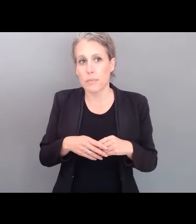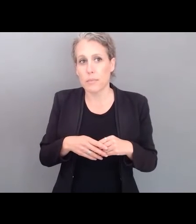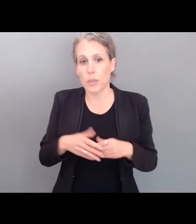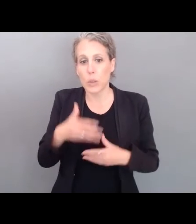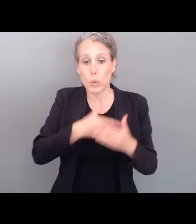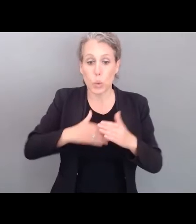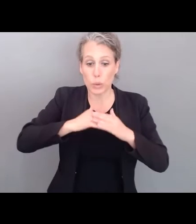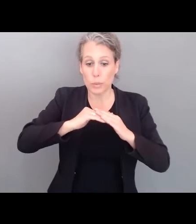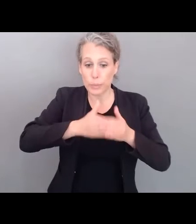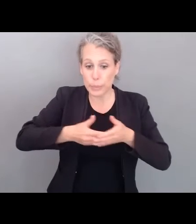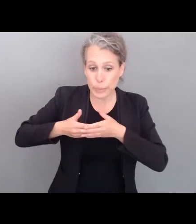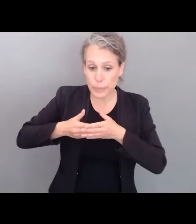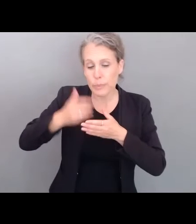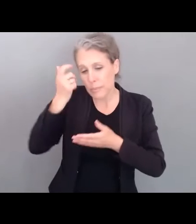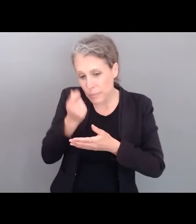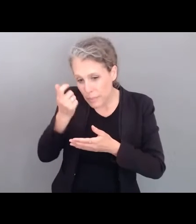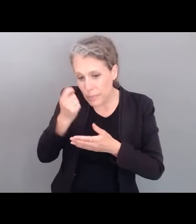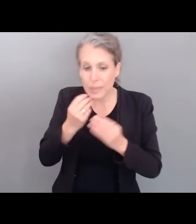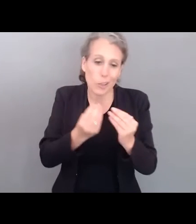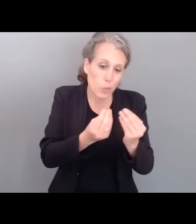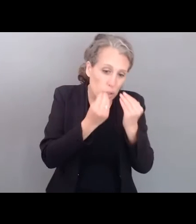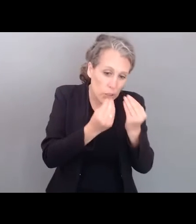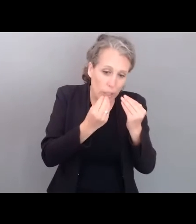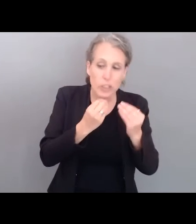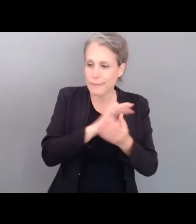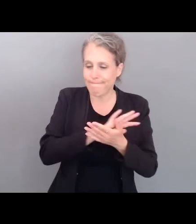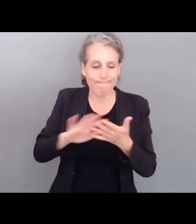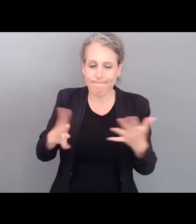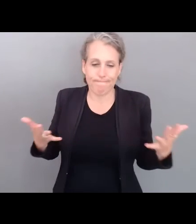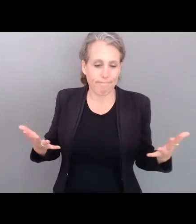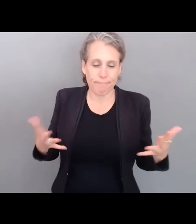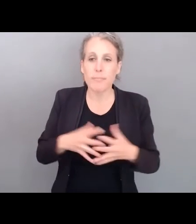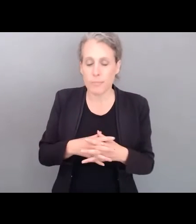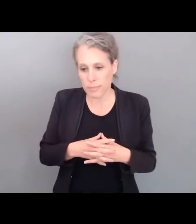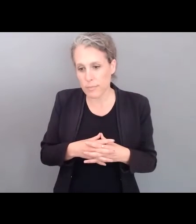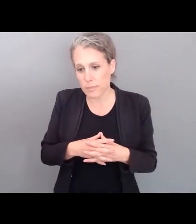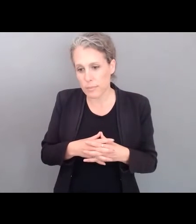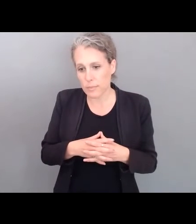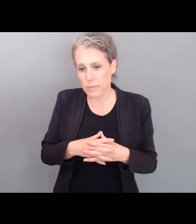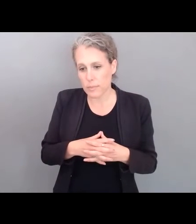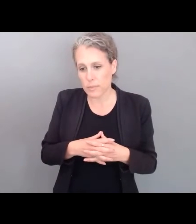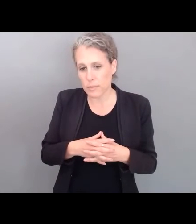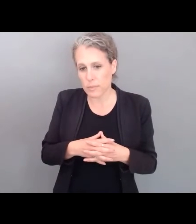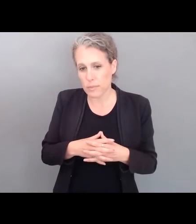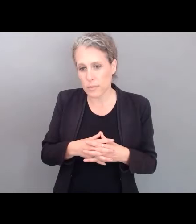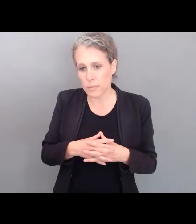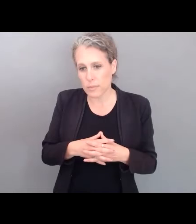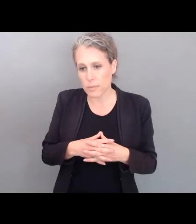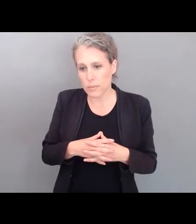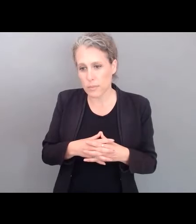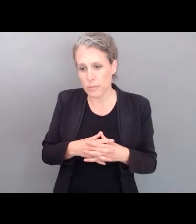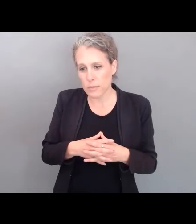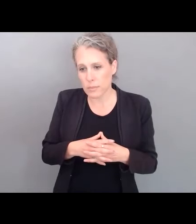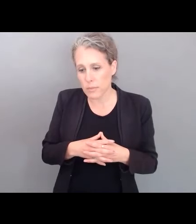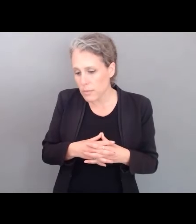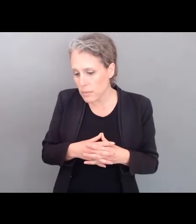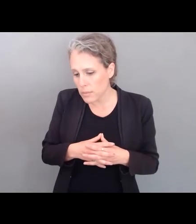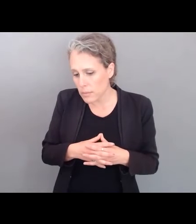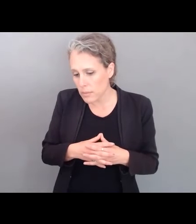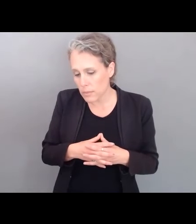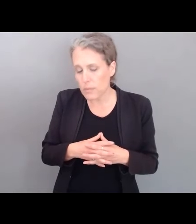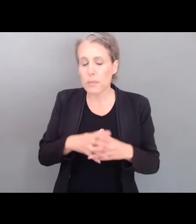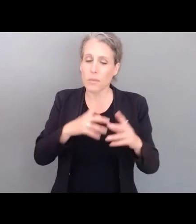: Erm, la falta de información y accesibilidad sobre COVID-19 en salud, empleo, protección social,